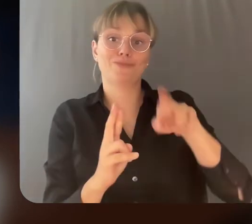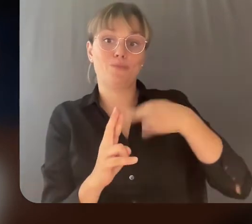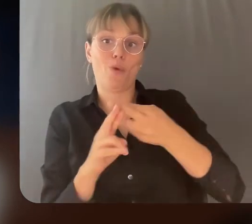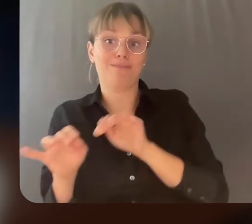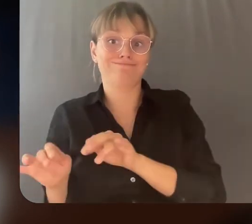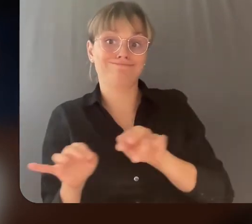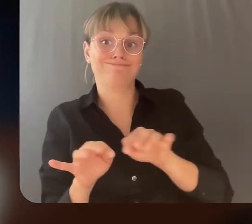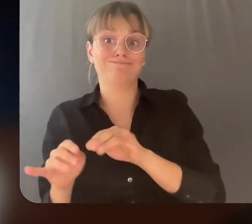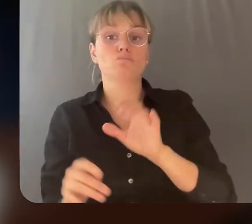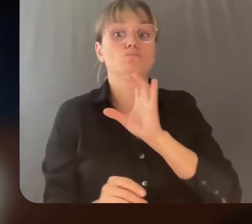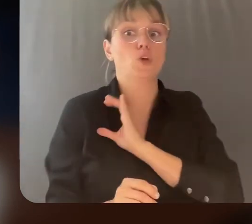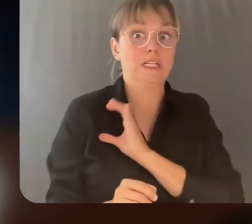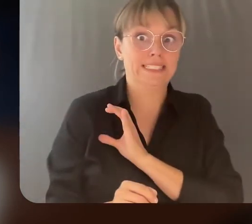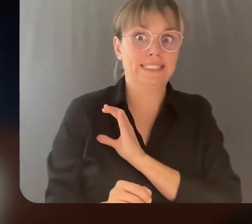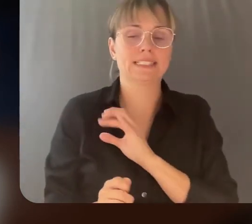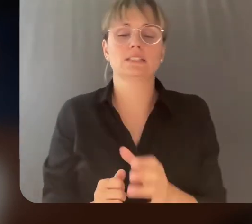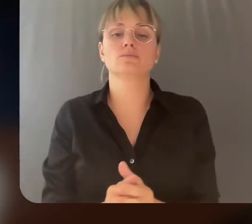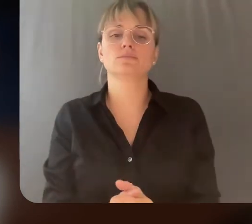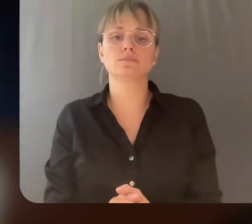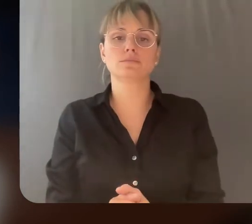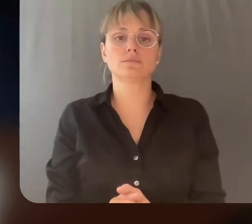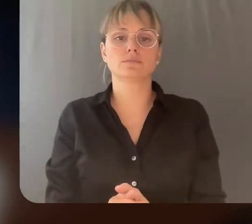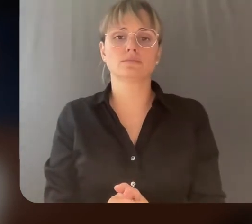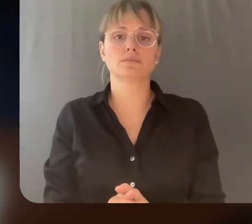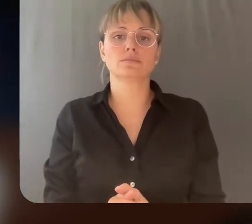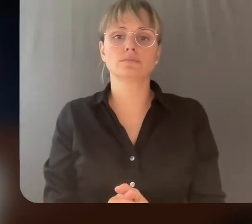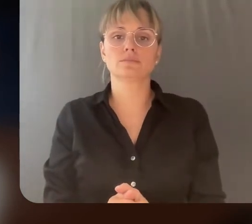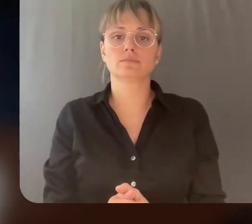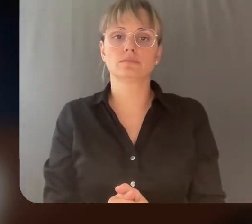Tu réponds avec ton clavier braille. Tu réponds : « Police. »